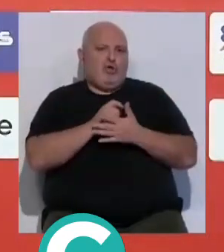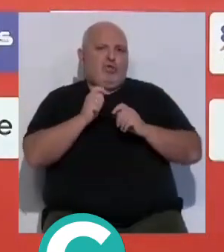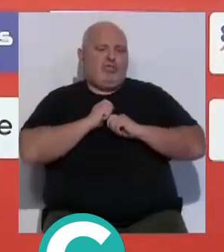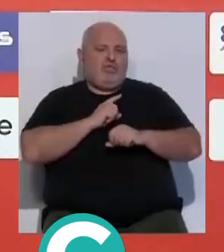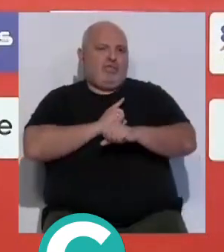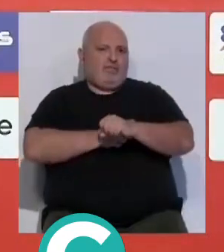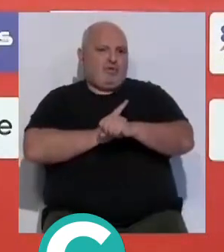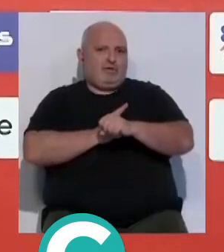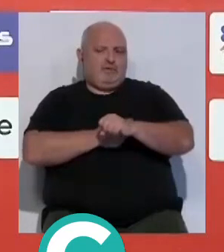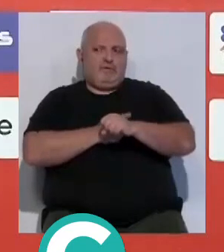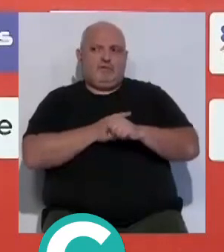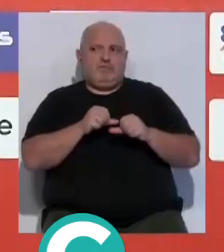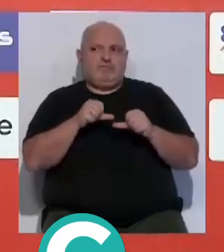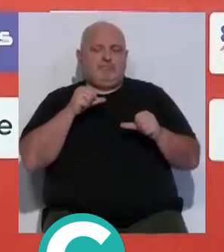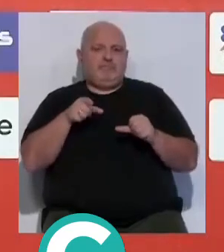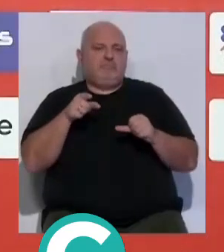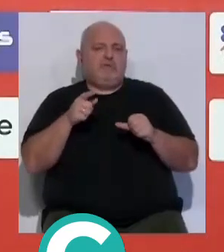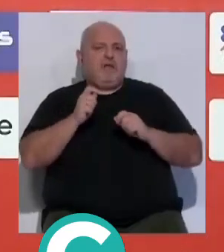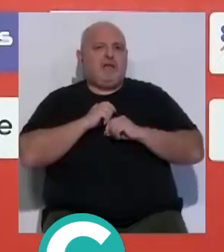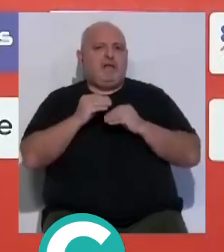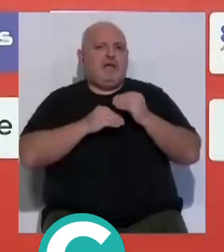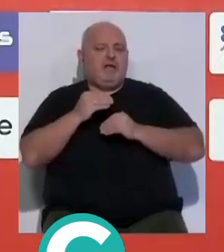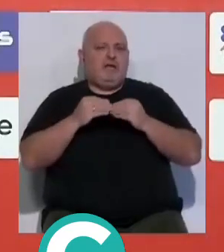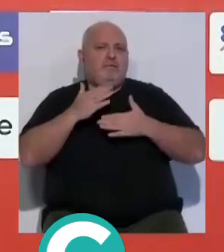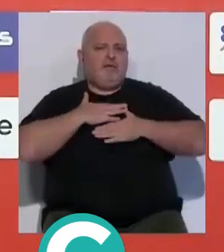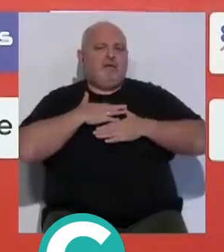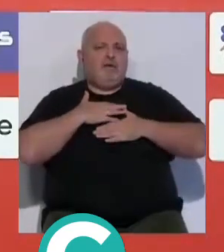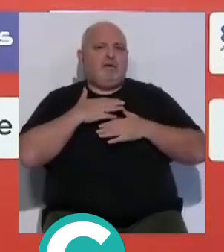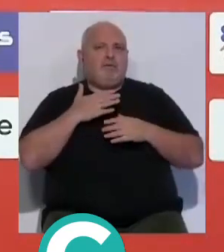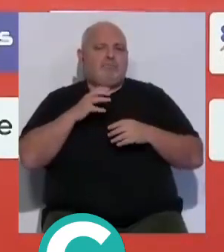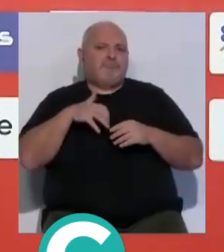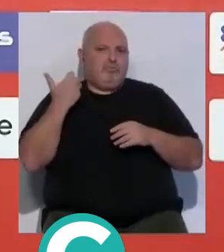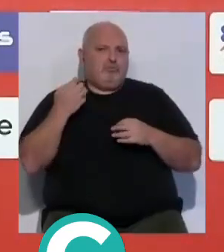no por todo lo que lo que nos ha hecho Bueno a mí me ha hecho alguna vez cabrear pero por todo